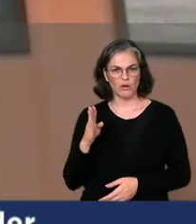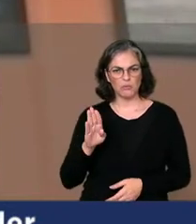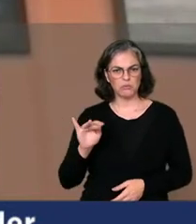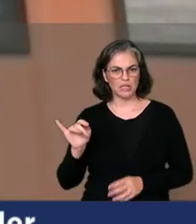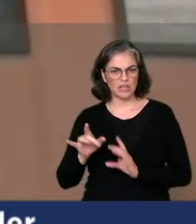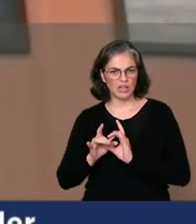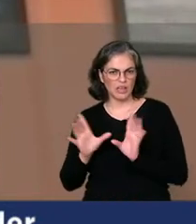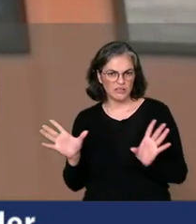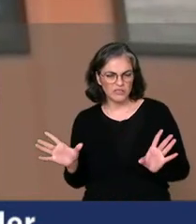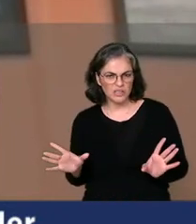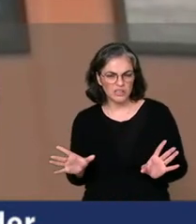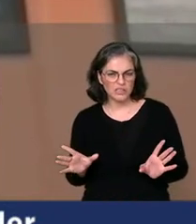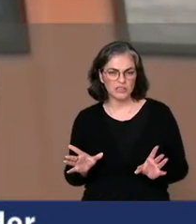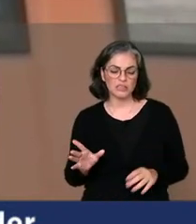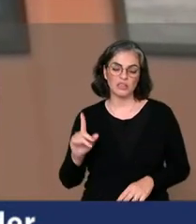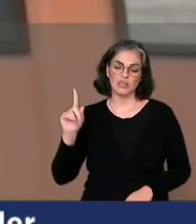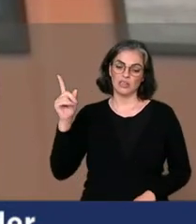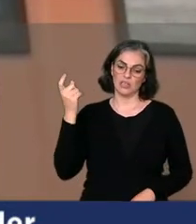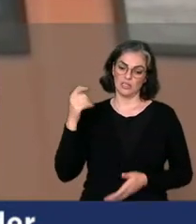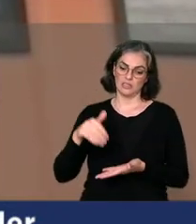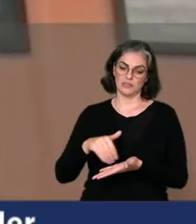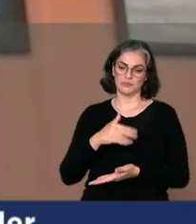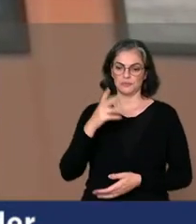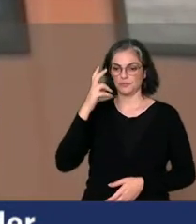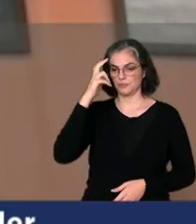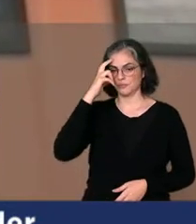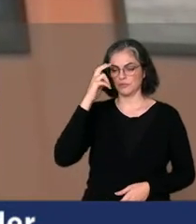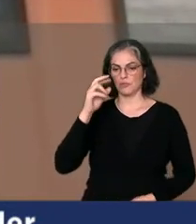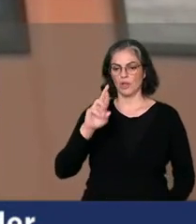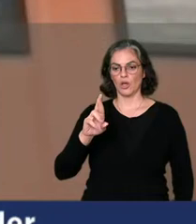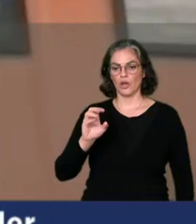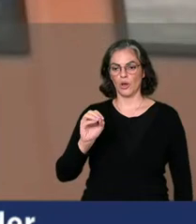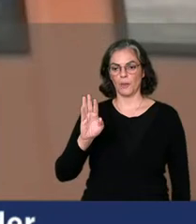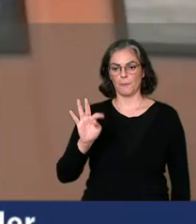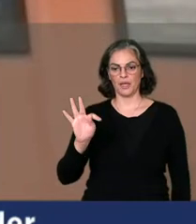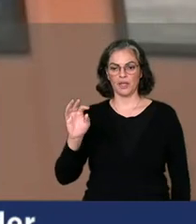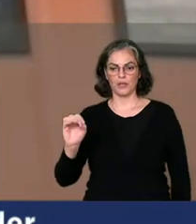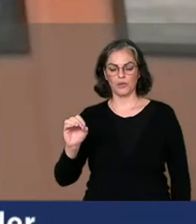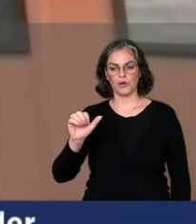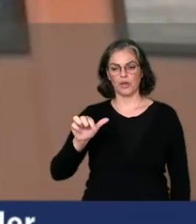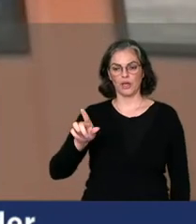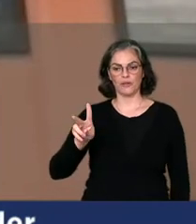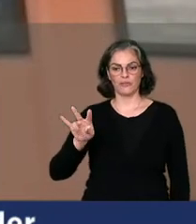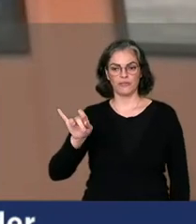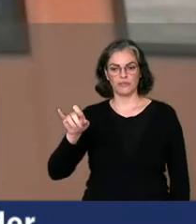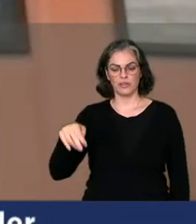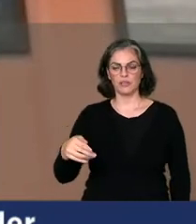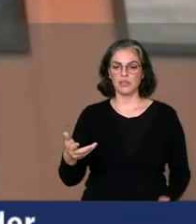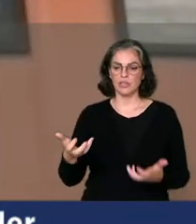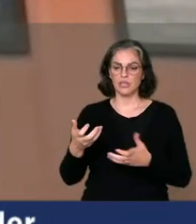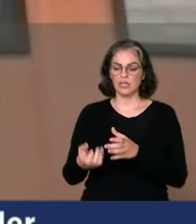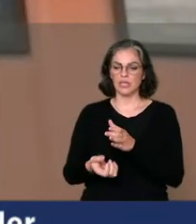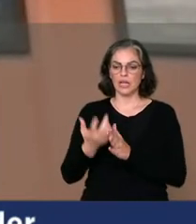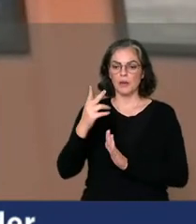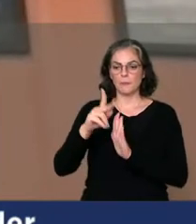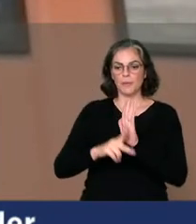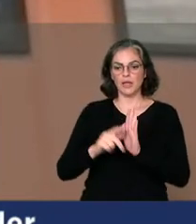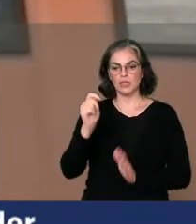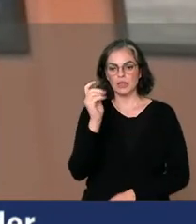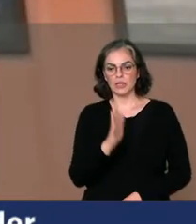BOLSONARO, RECEBER CHEQUE DE QUASE 4 BI, LEMBRANDO QUE ANOS ATRÁS O EX-SECRETÁRIO DE CULTURA ROBERTO ALVIM QUERIA CRIAR O PLANO NACIONAL DAS